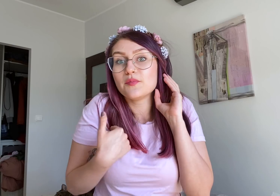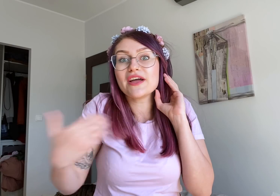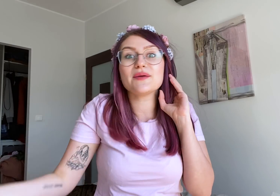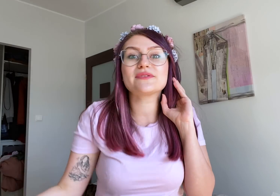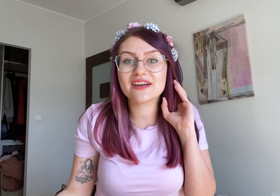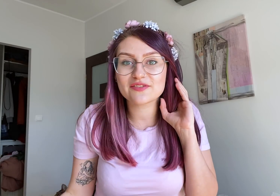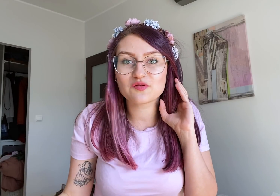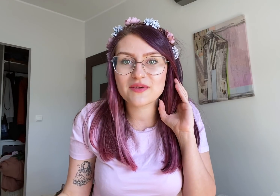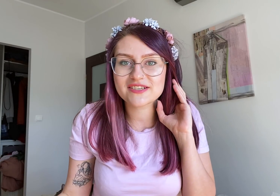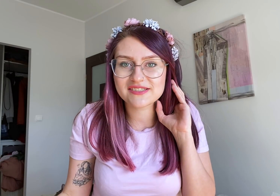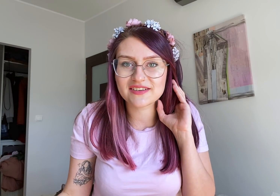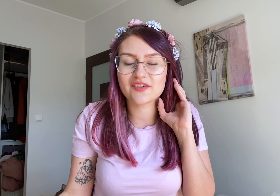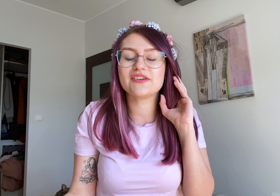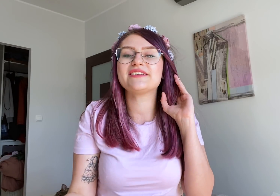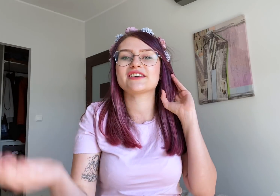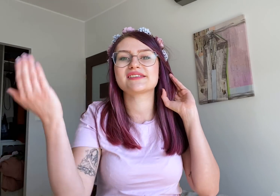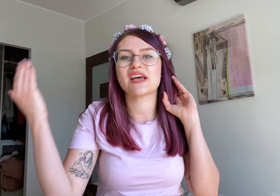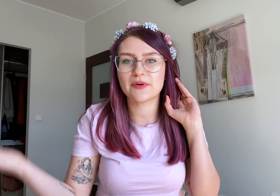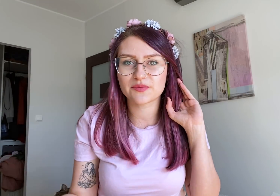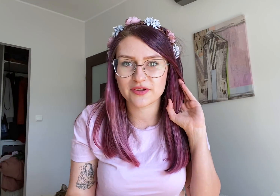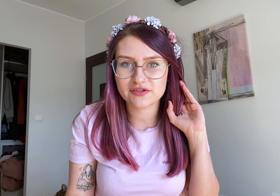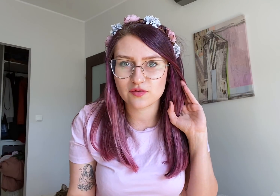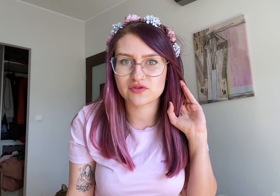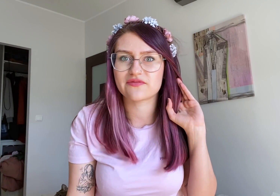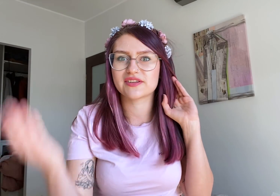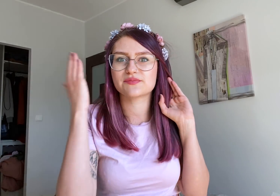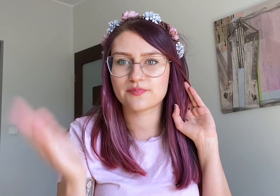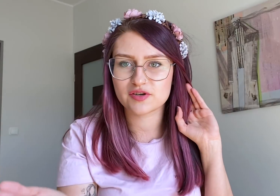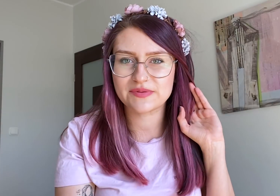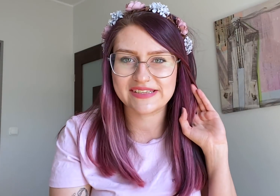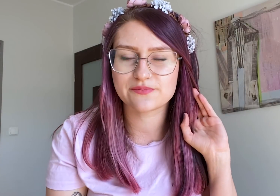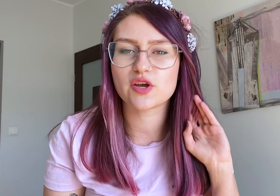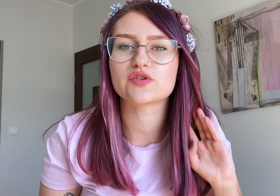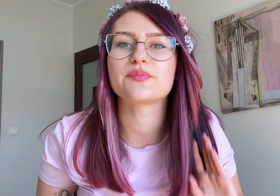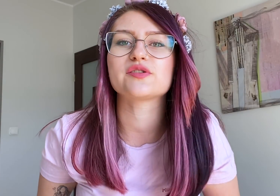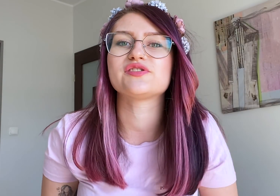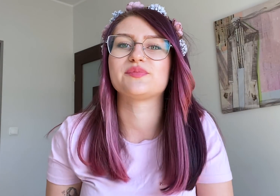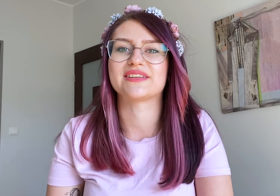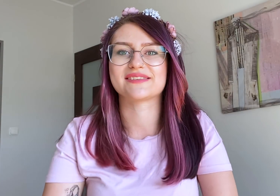Bo ja nie potrafię tłumaczyć tego i też sama dopiero się uczę, więc proszę przestać mnie o to prosić i pytać.